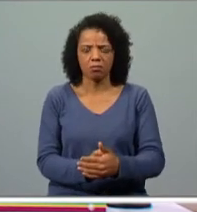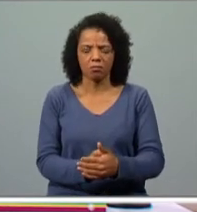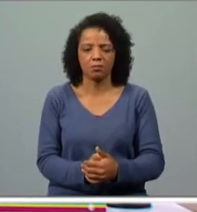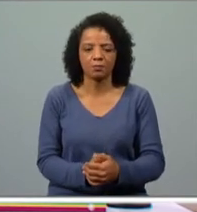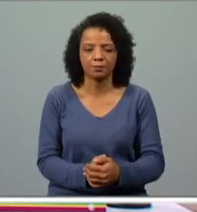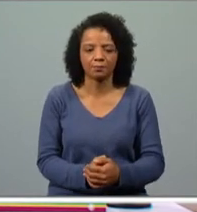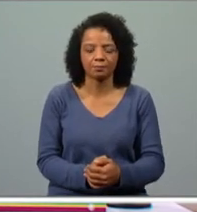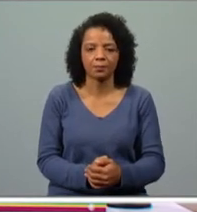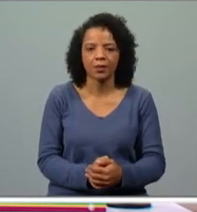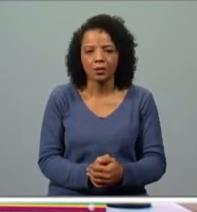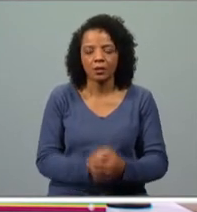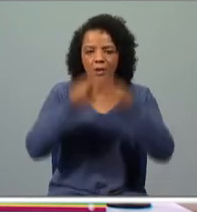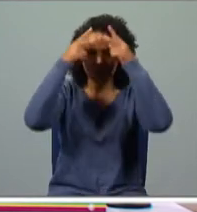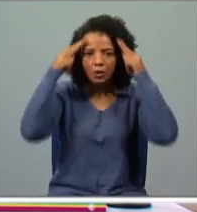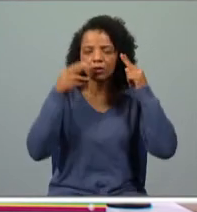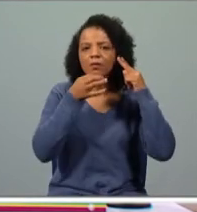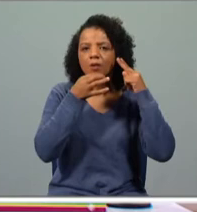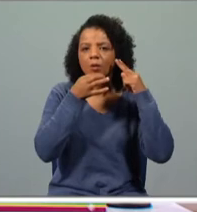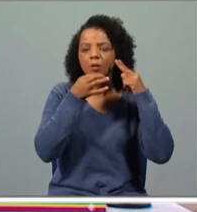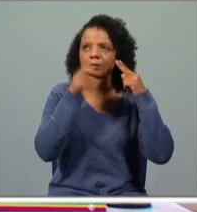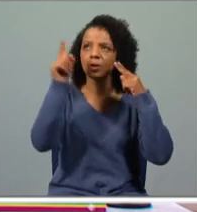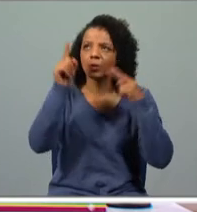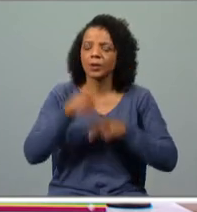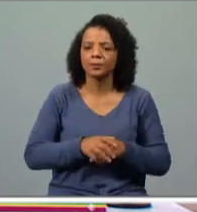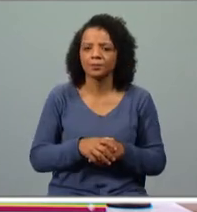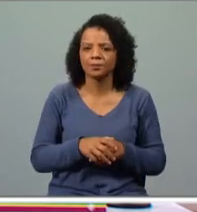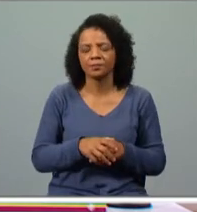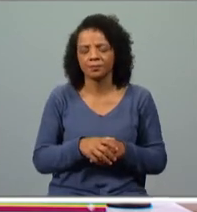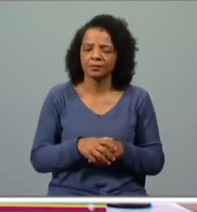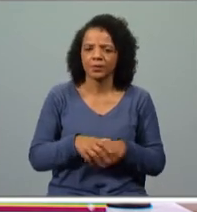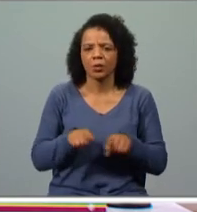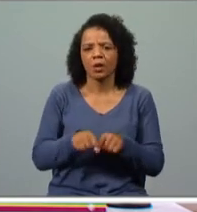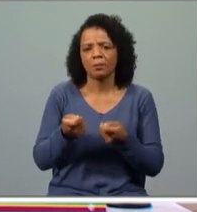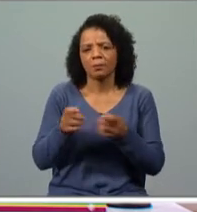e eles lá conseguiu falar com ele já estava um bocadinho mais calma e disse 他們已經設法和他談過了稍微平靜了一點，說